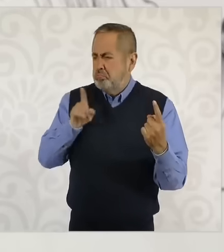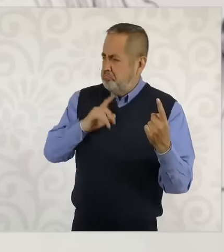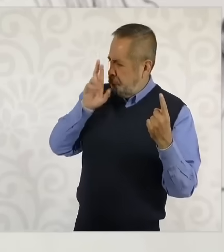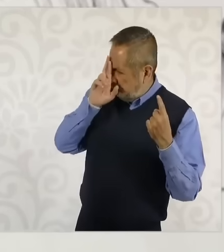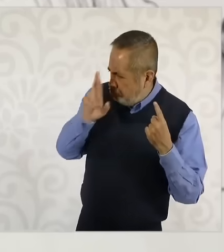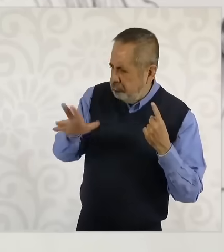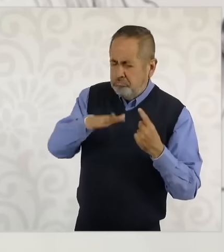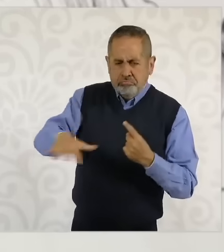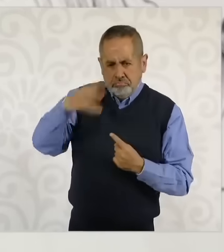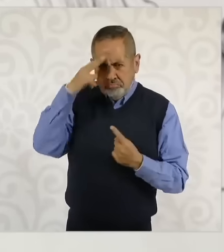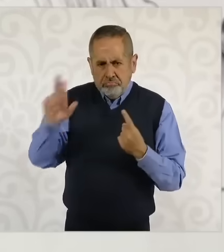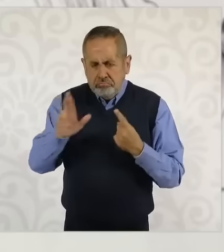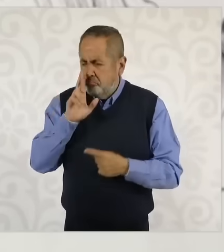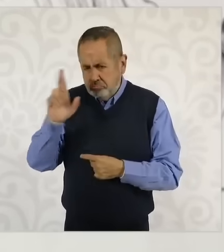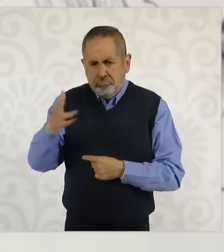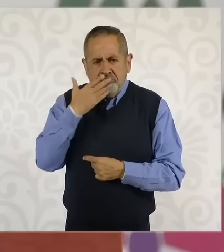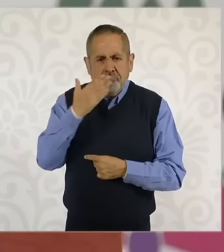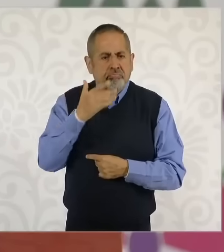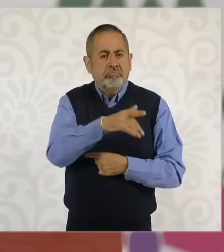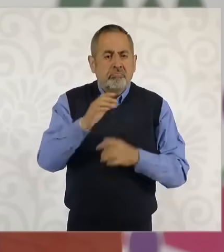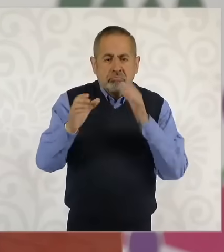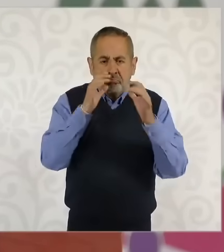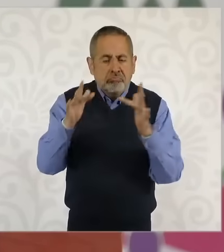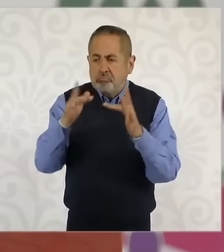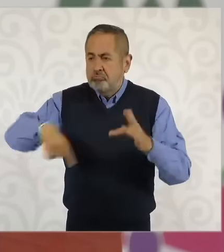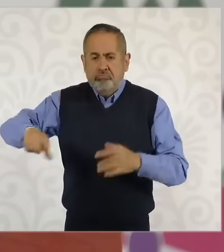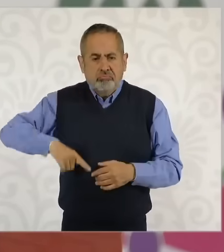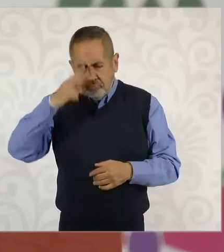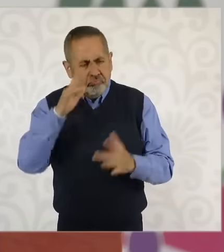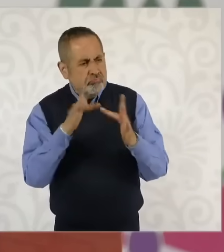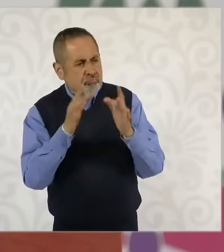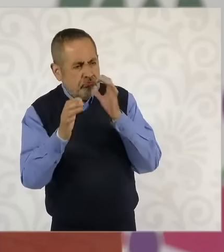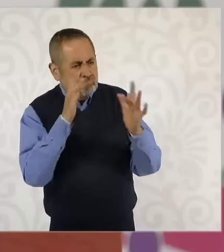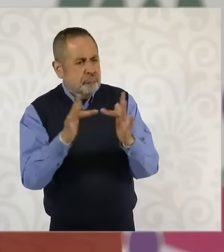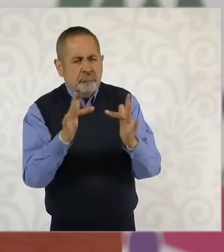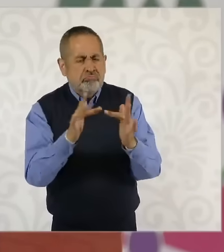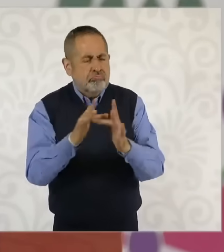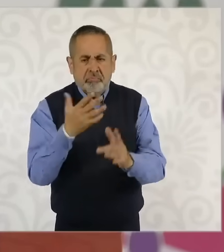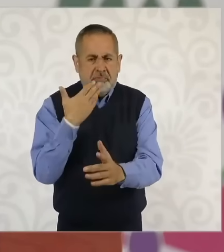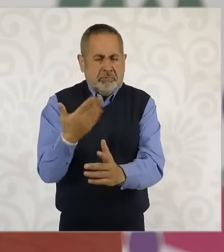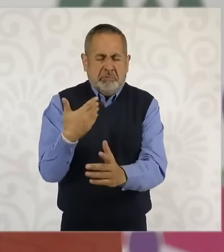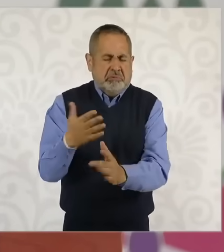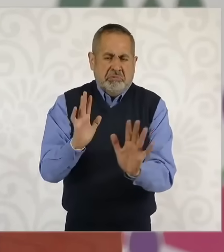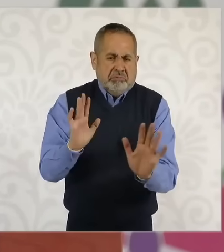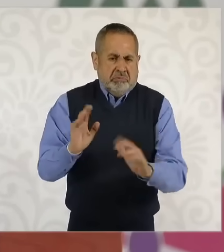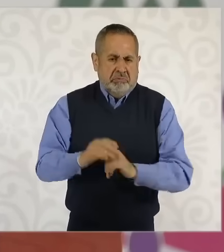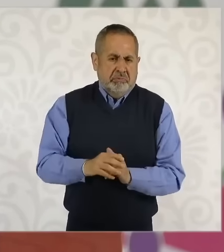tiene buena comunicación con el gobierno de México e en distintos